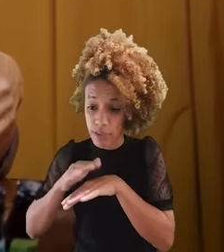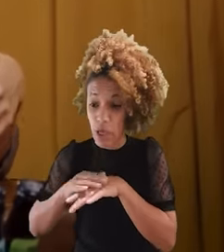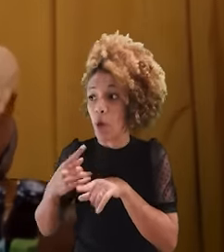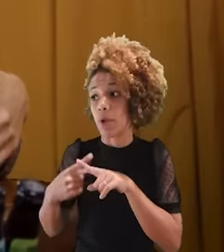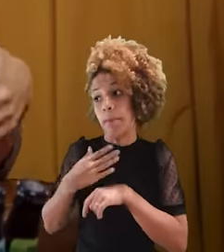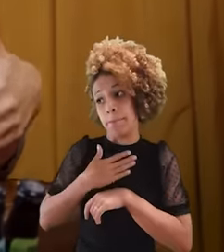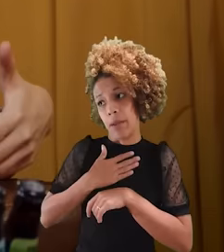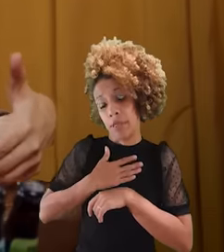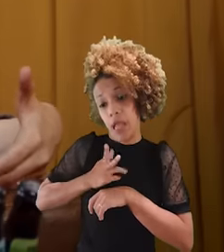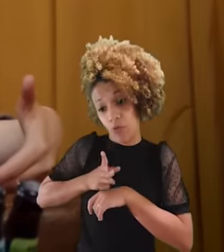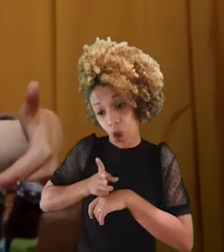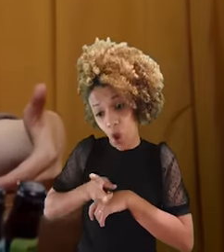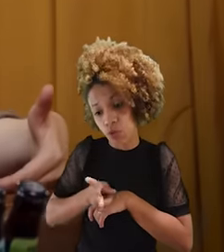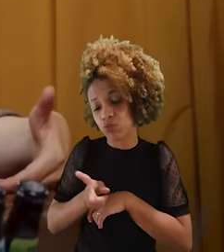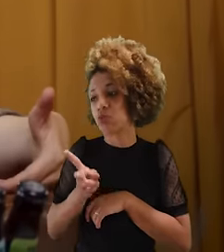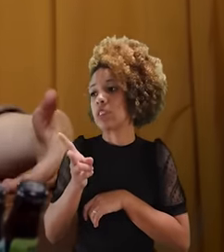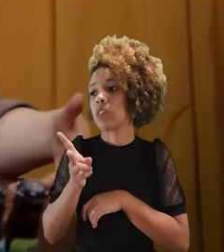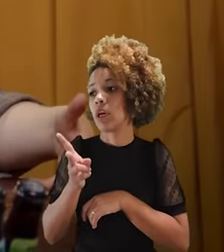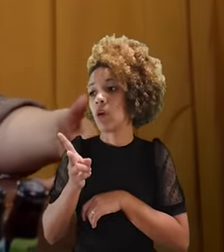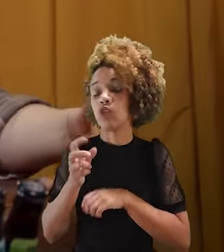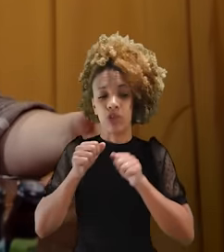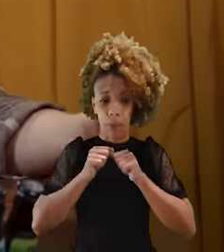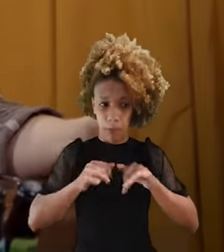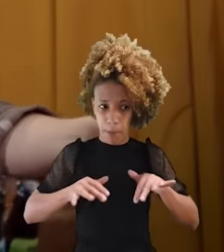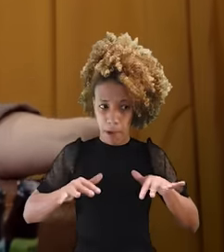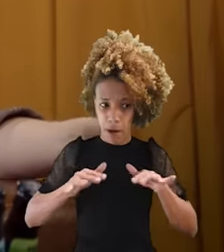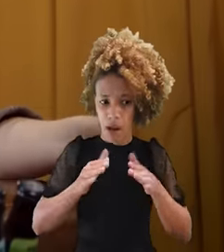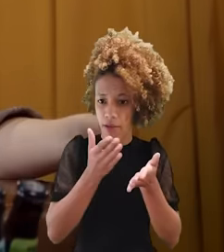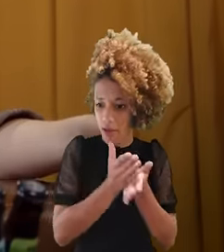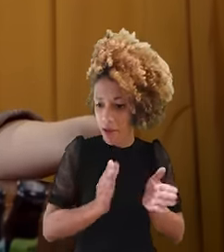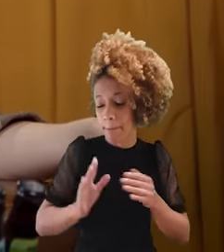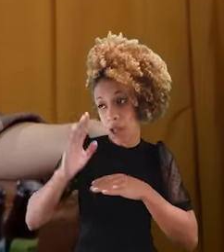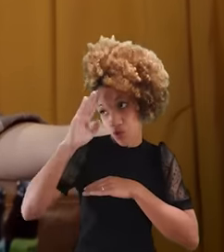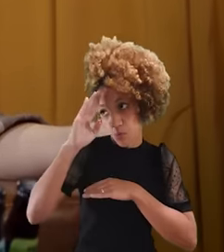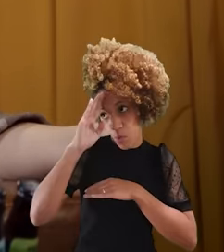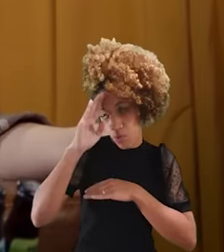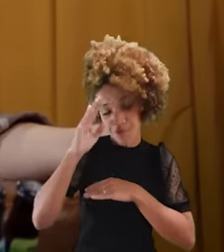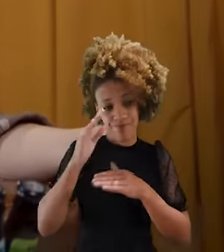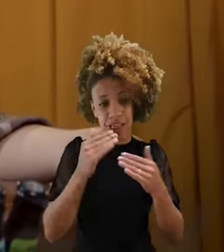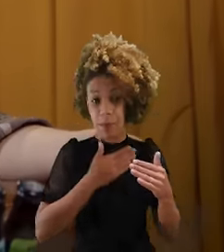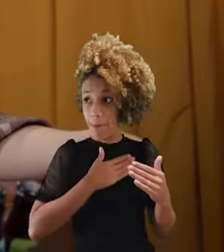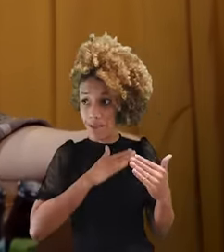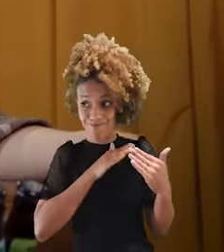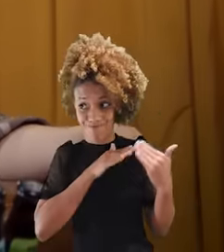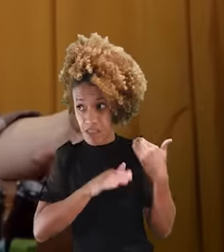era uma continuação de de dissolver o bolsonarismo que para mim é uma coisa péssima pro Brasil e pro